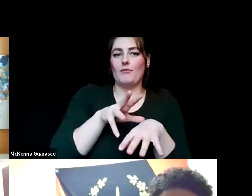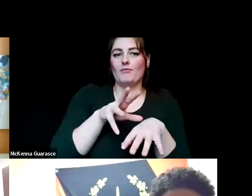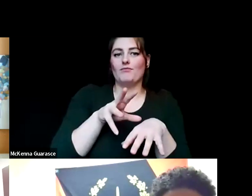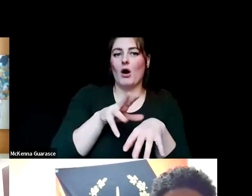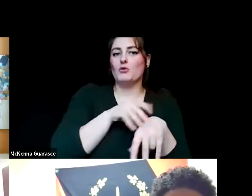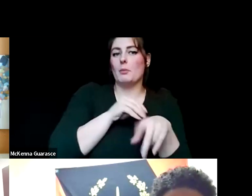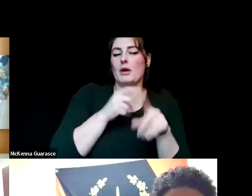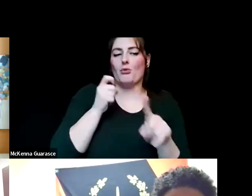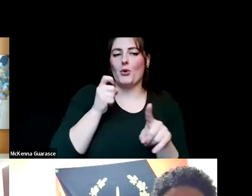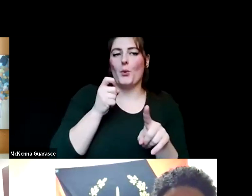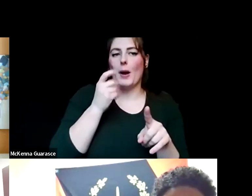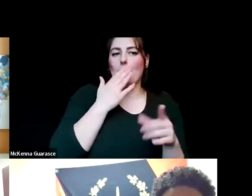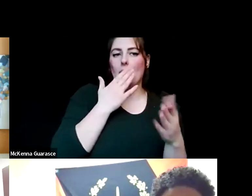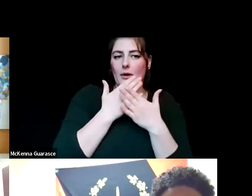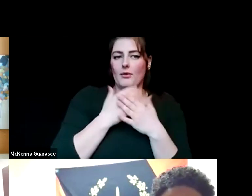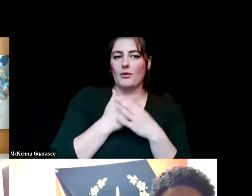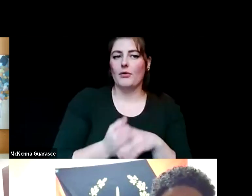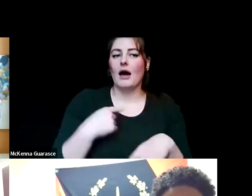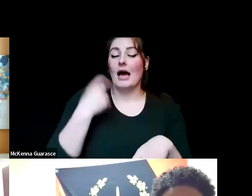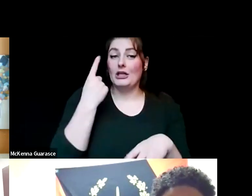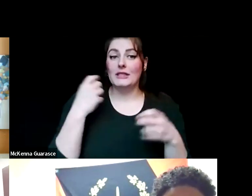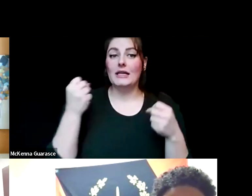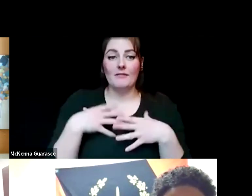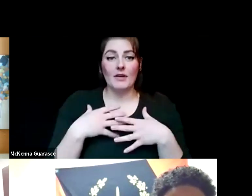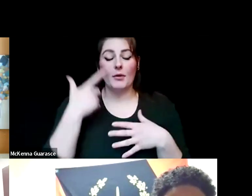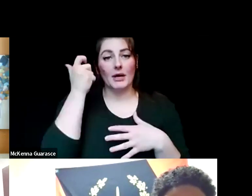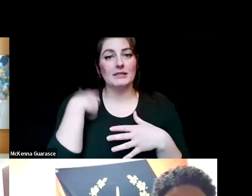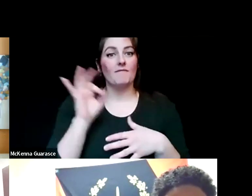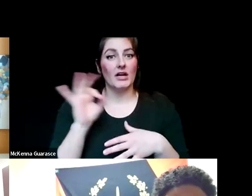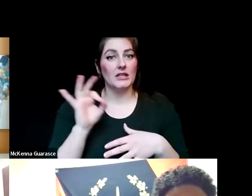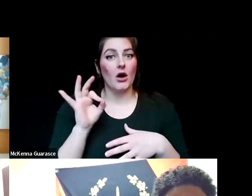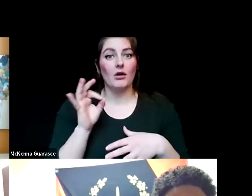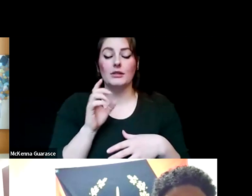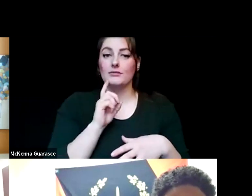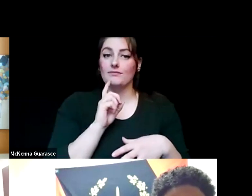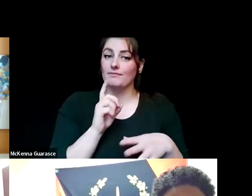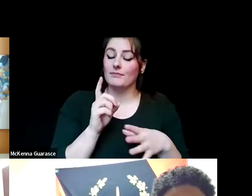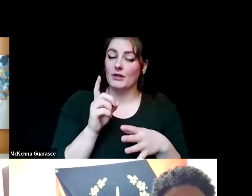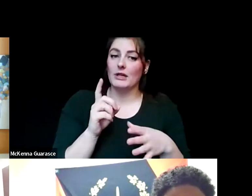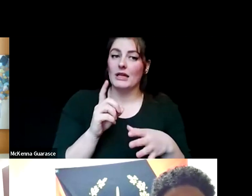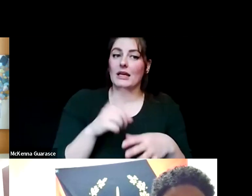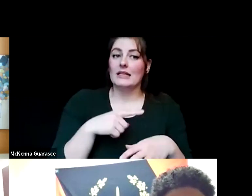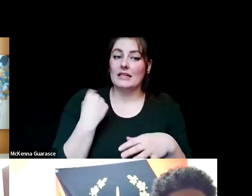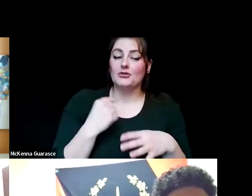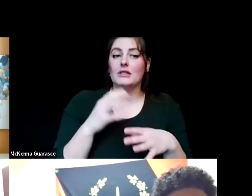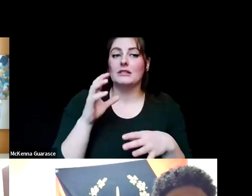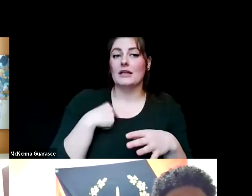Entiendo el miedo porque el fentanilo es intenso y hay razones para preocuparse de la creciente presencia